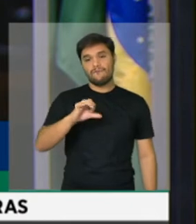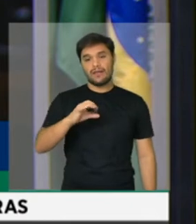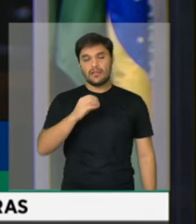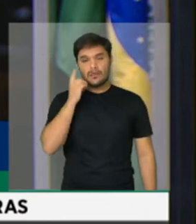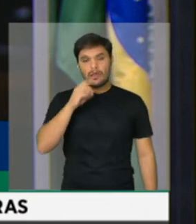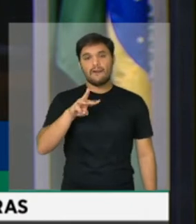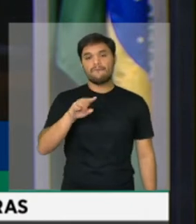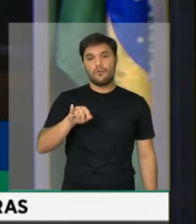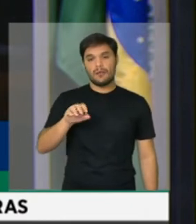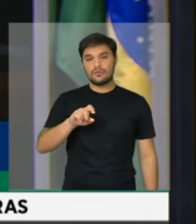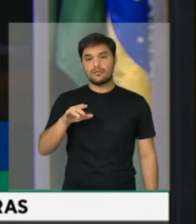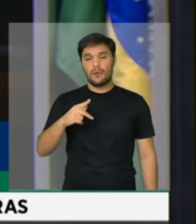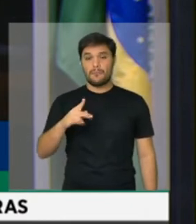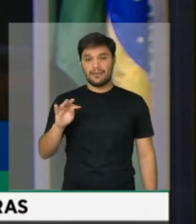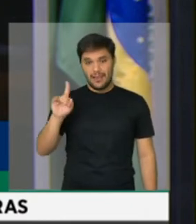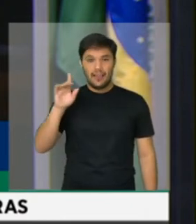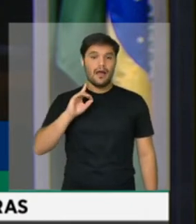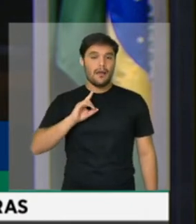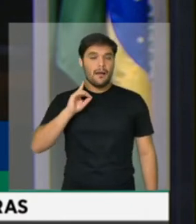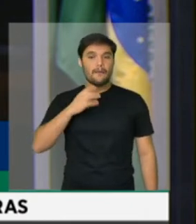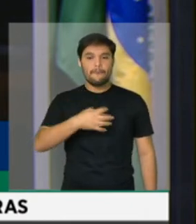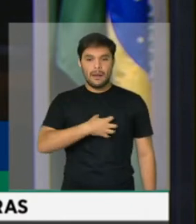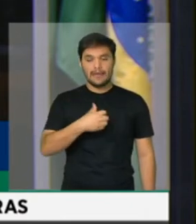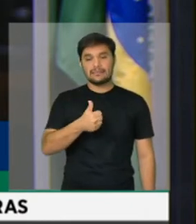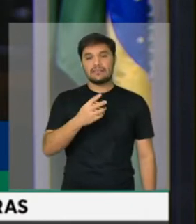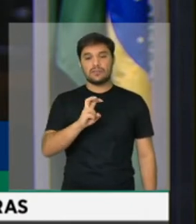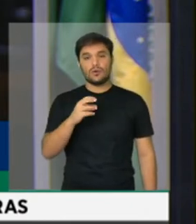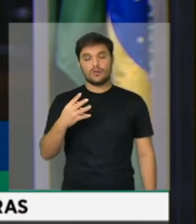A ADESÃO DOS GERADORES, PROPÕE SE SE A EXTENSÃO DOS